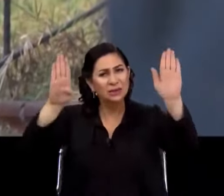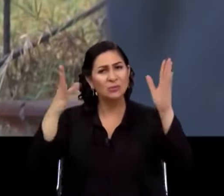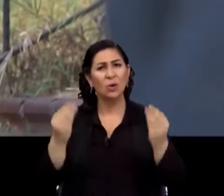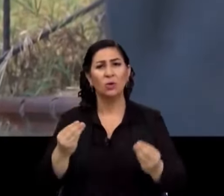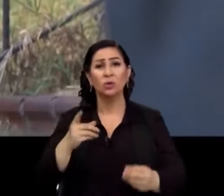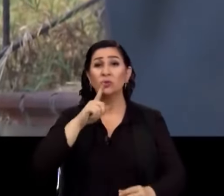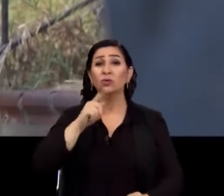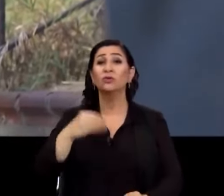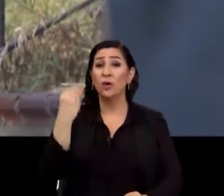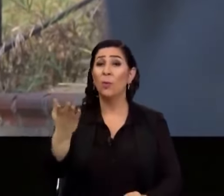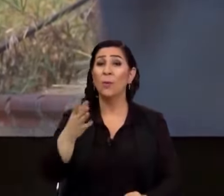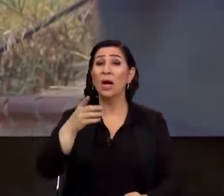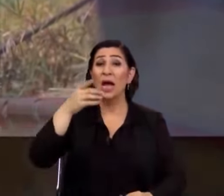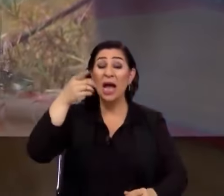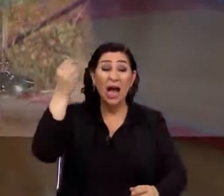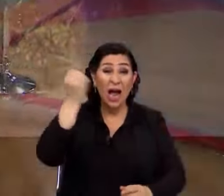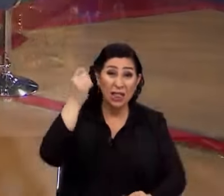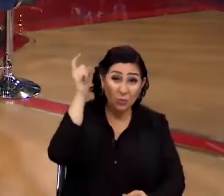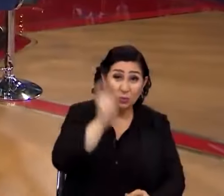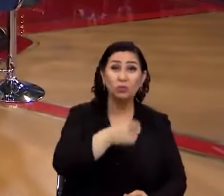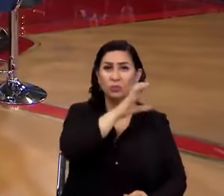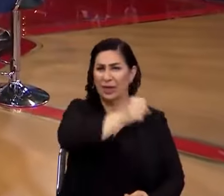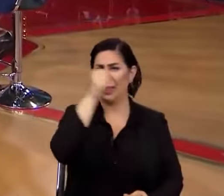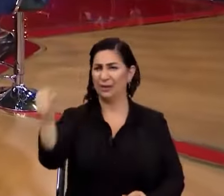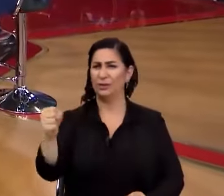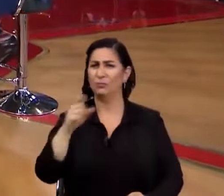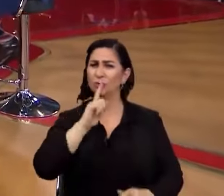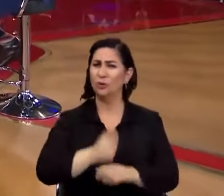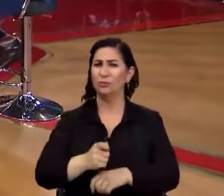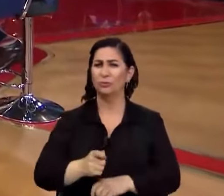veriyorum abi katili bulup sana getireceğim söz